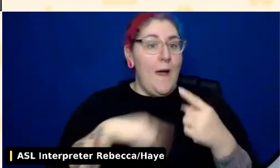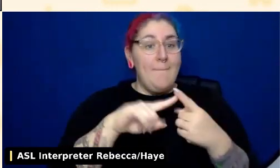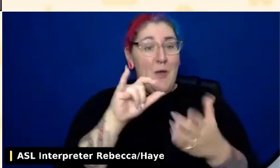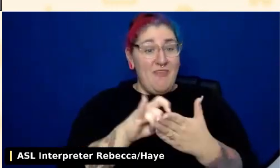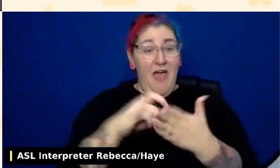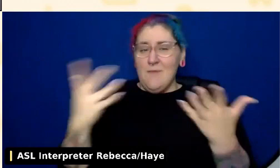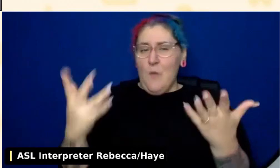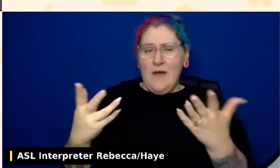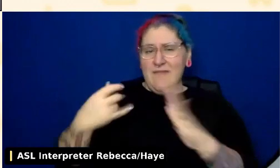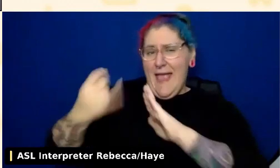¿Es eso lo que es?